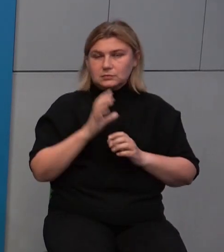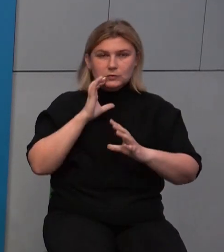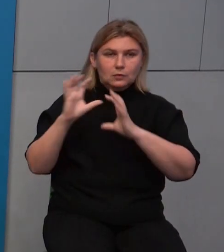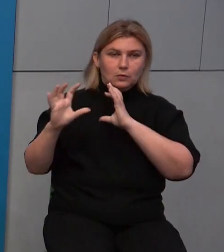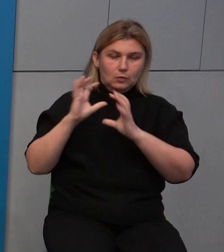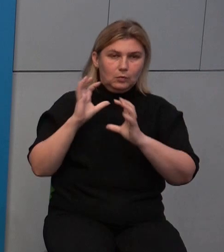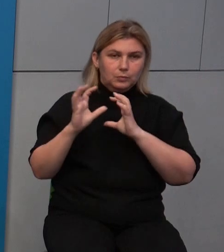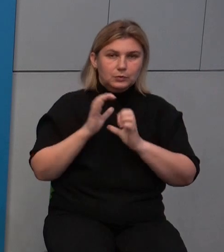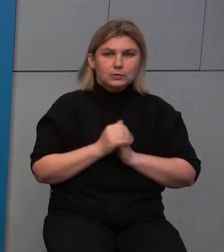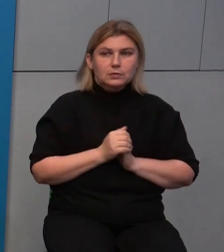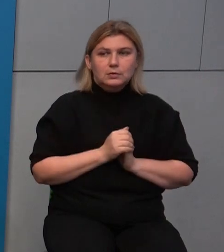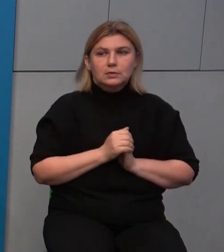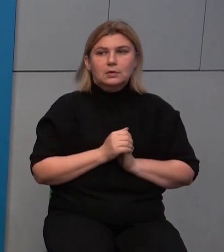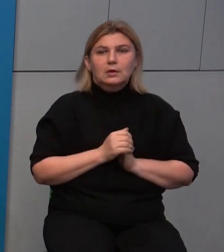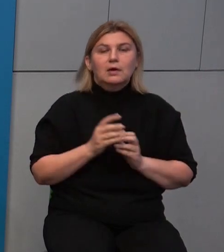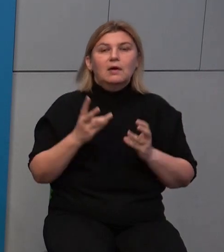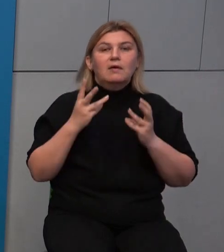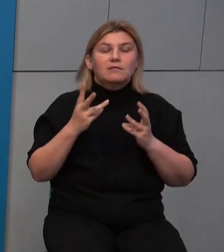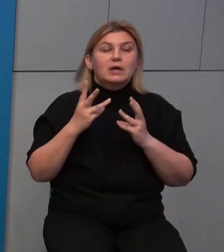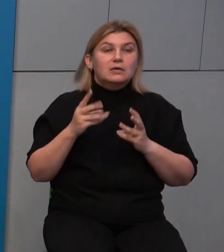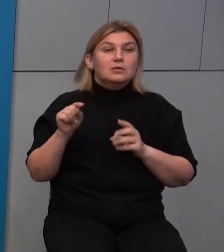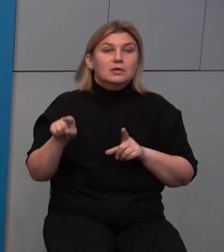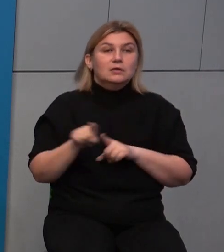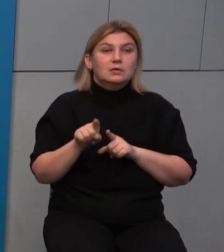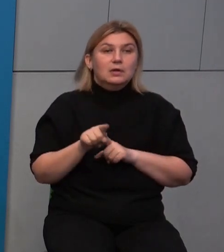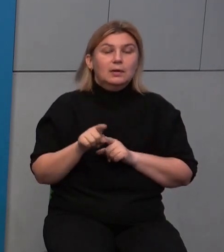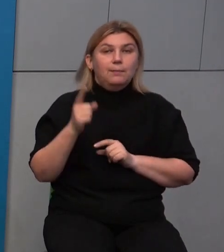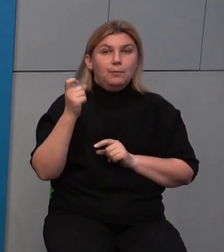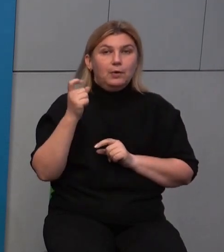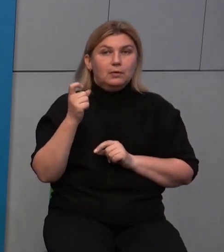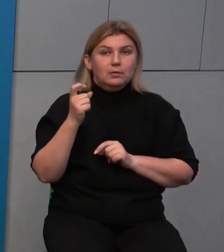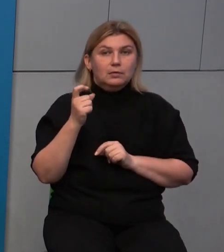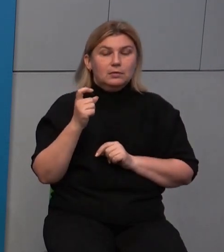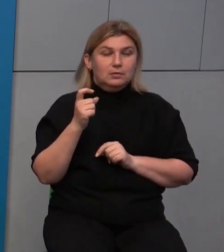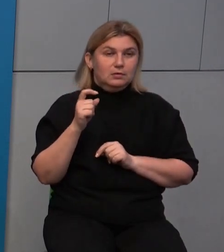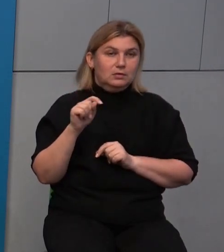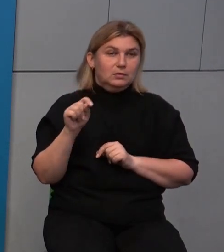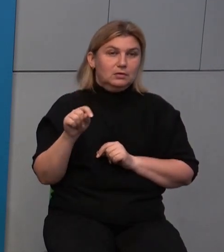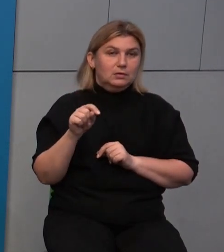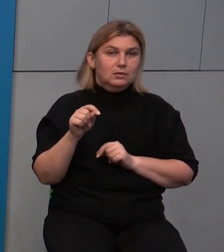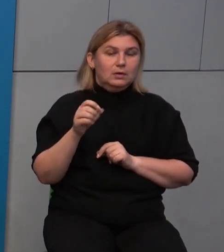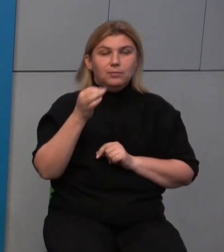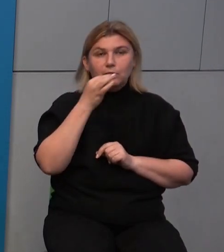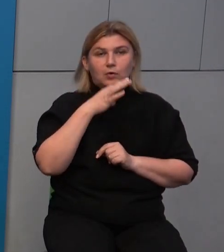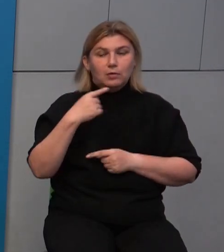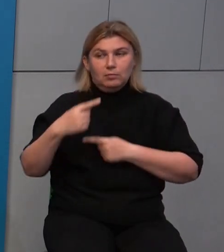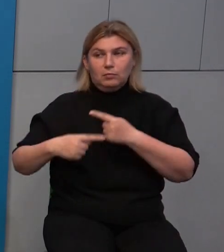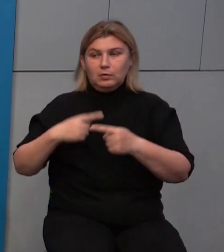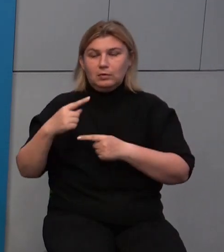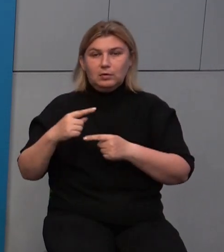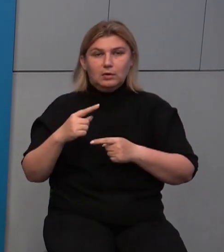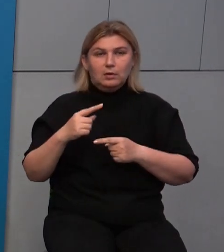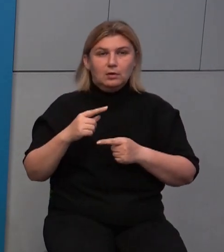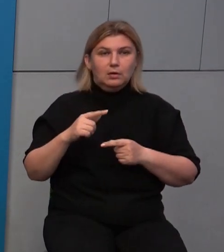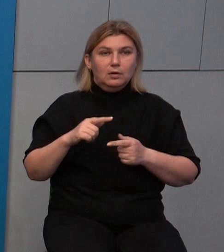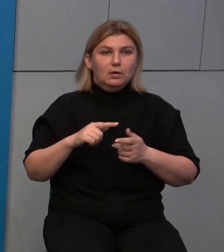Tutaj też pewnie ważny wątek jest taki, że ten moment, kiedy się to młodsze pokolenie konstytuowało w latach 80.,